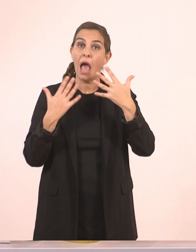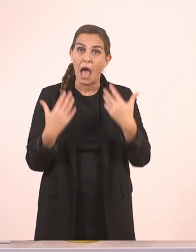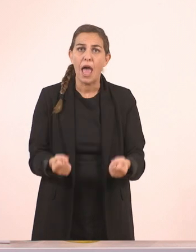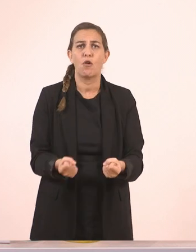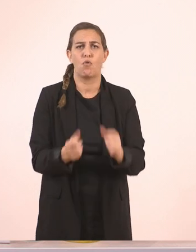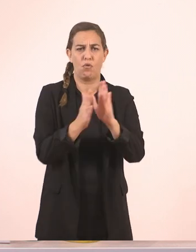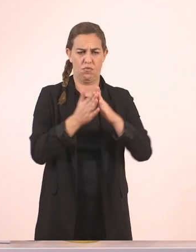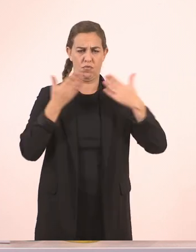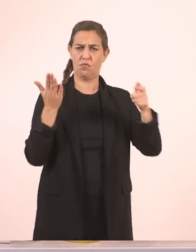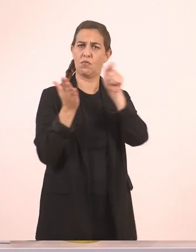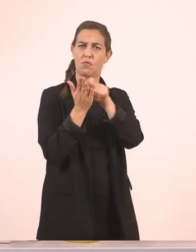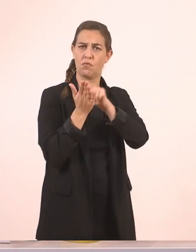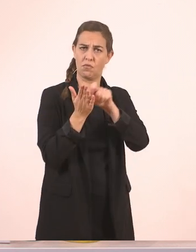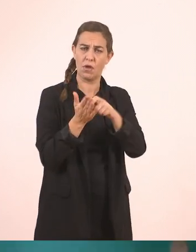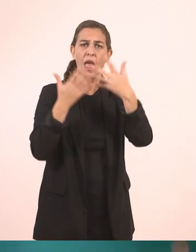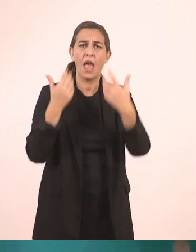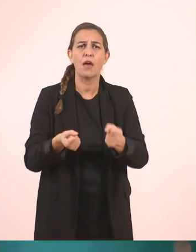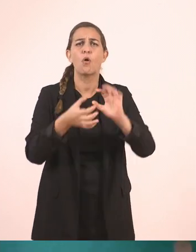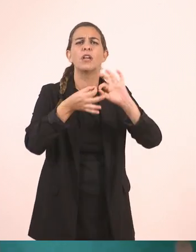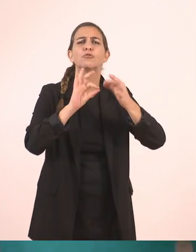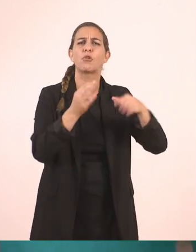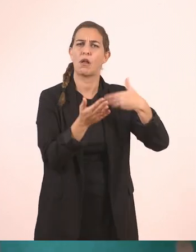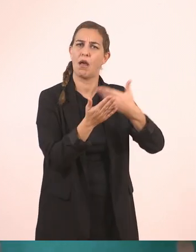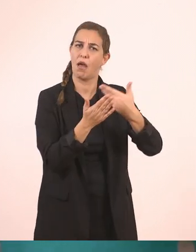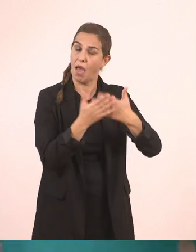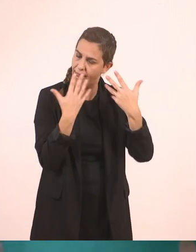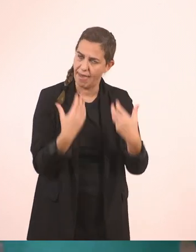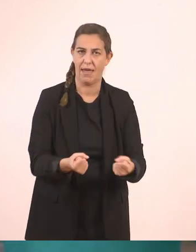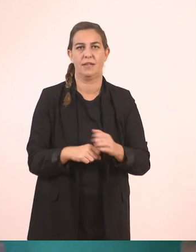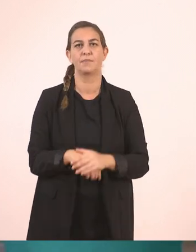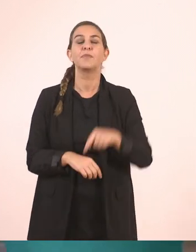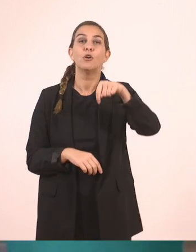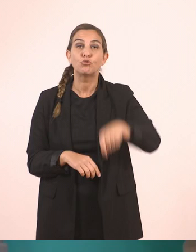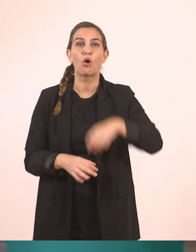αλλά και ιστορικές πηγές. Πάμε λοιπόν να δούμε την ιστορία των Χριστουγέννων.